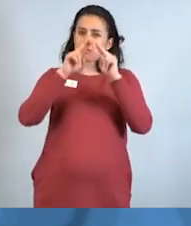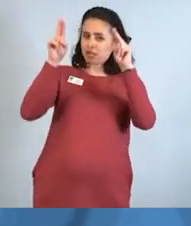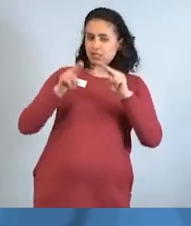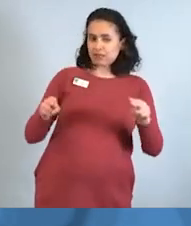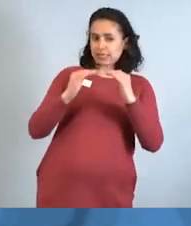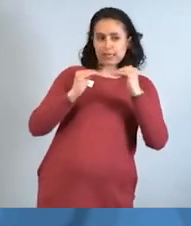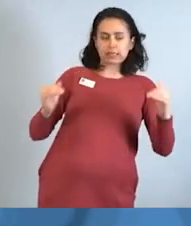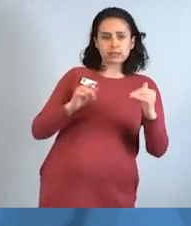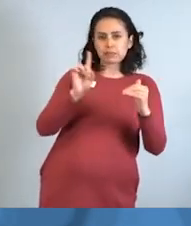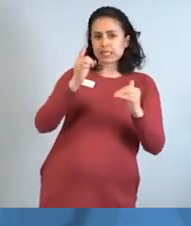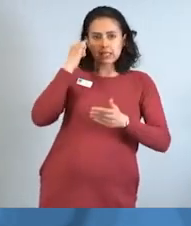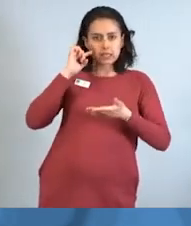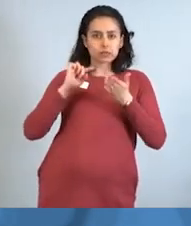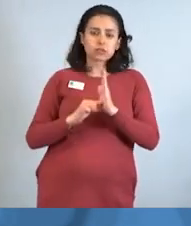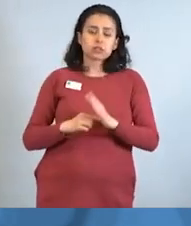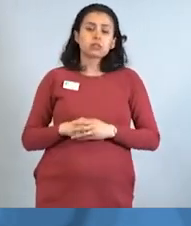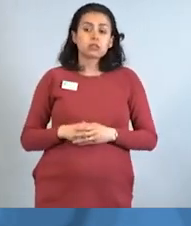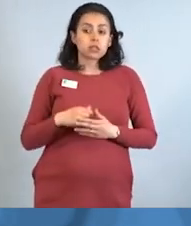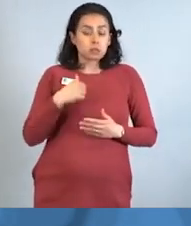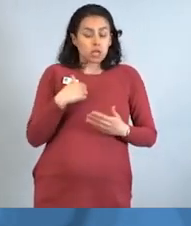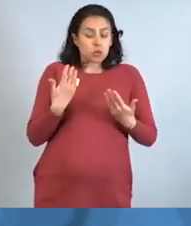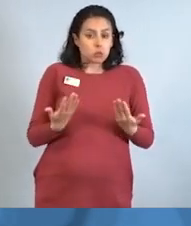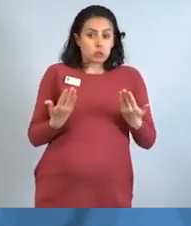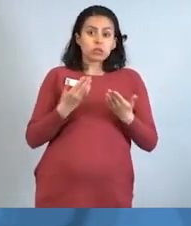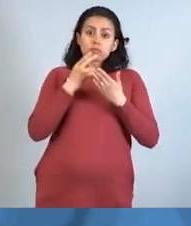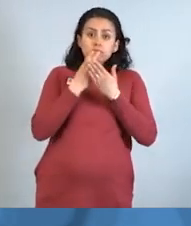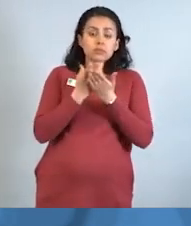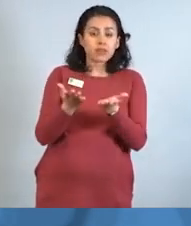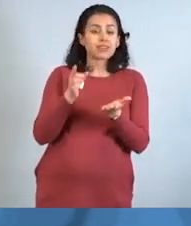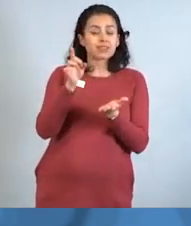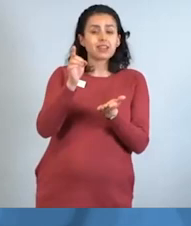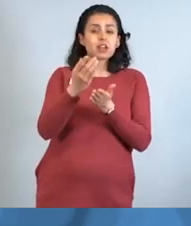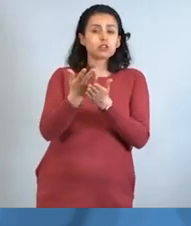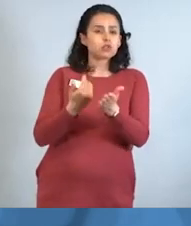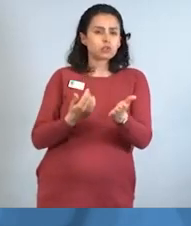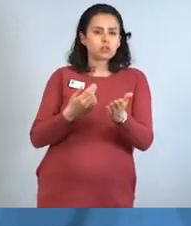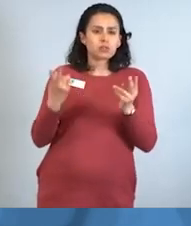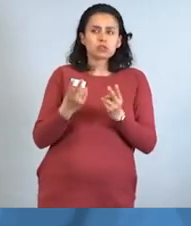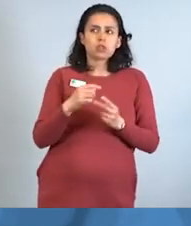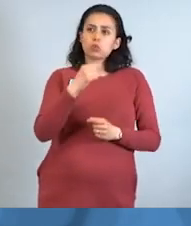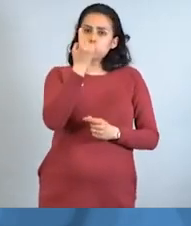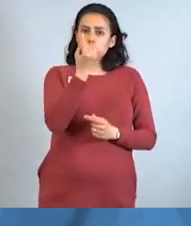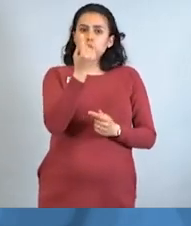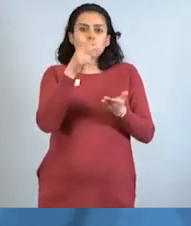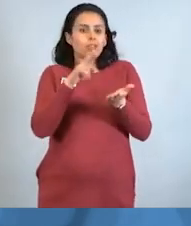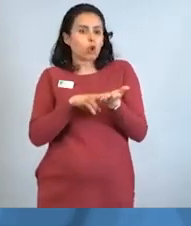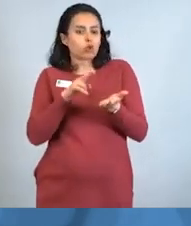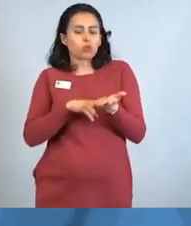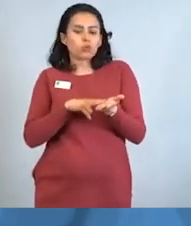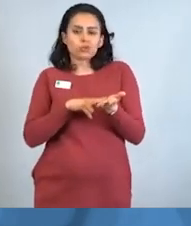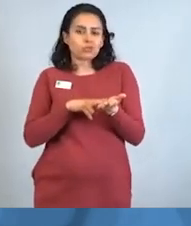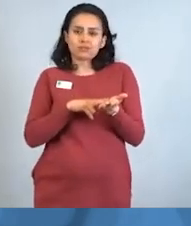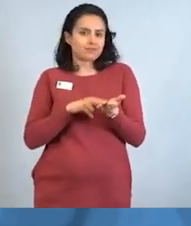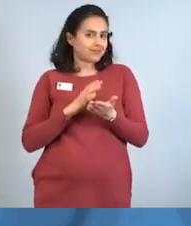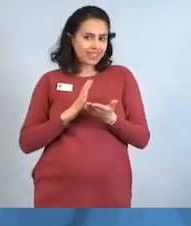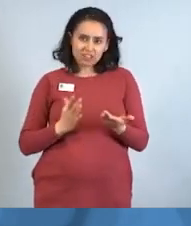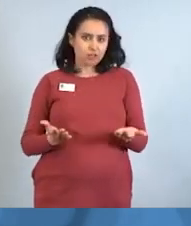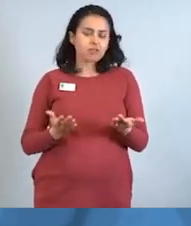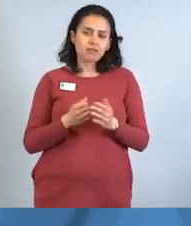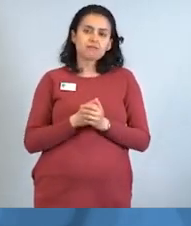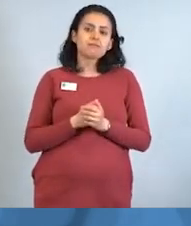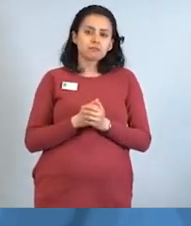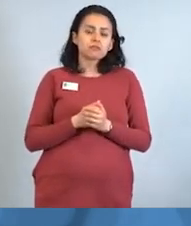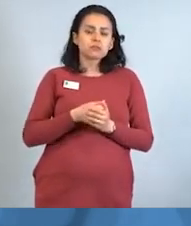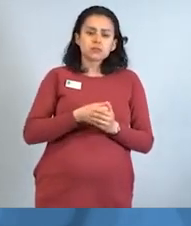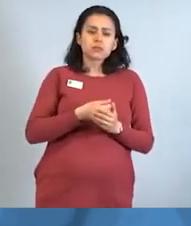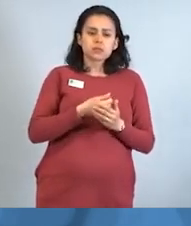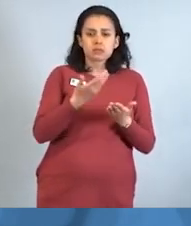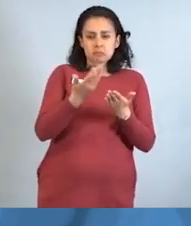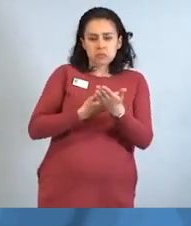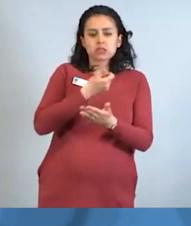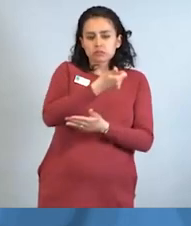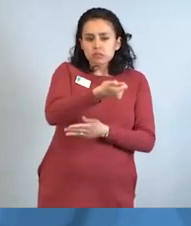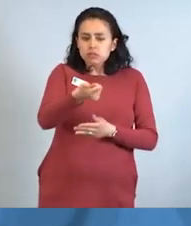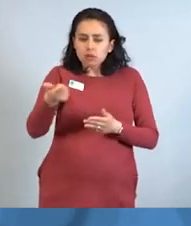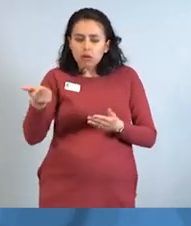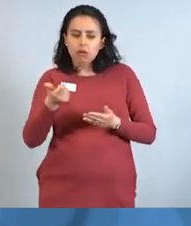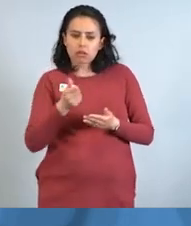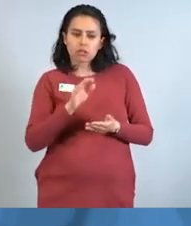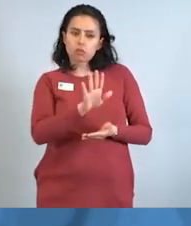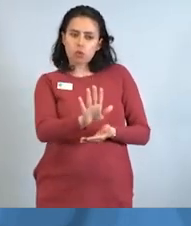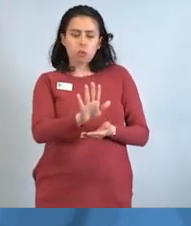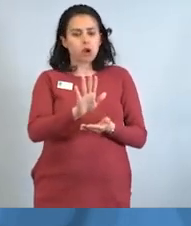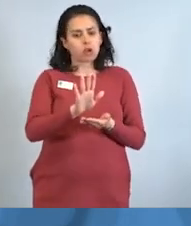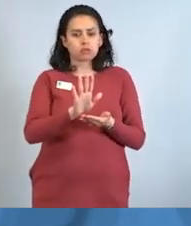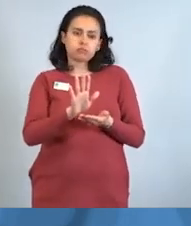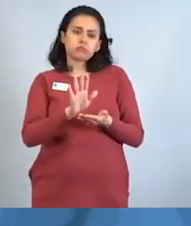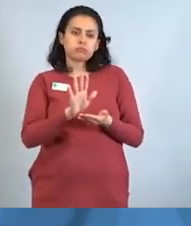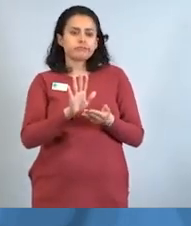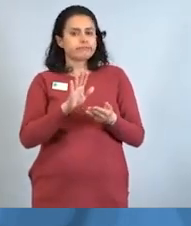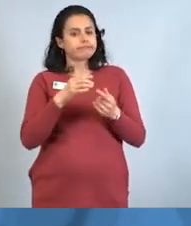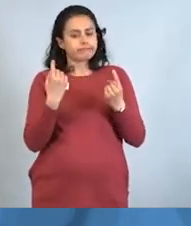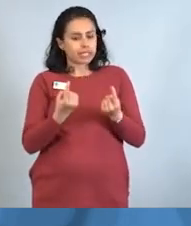Näytän tätä teille sen vuoksi, että yhden totuuden tietä ei välttämättä ole, vaan jokainen maa tulkitsee tätä omista lähtökohdistaan